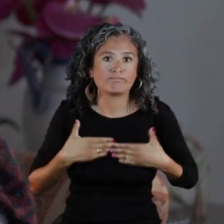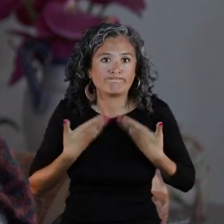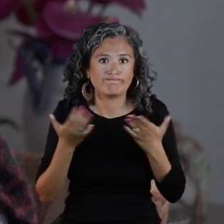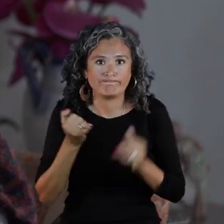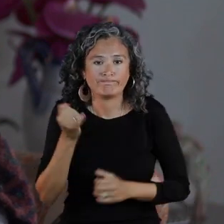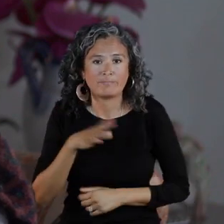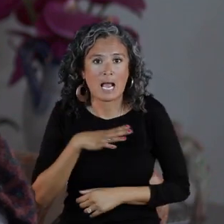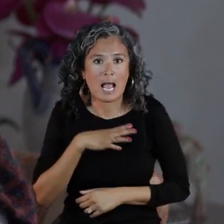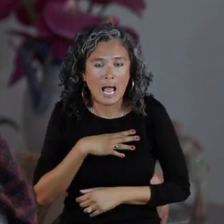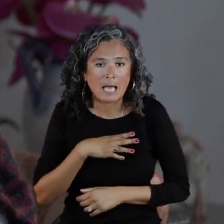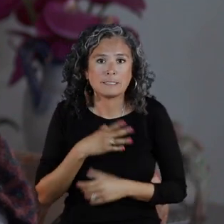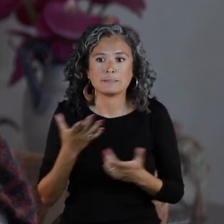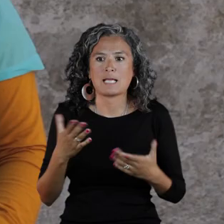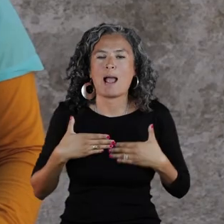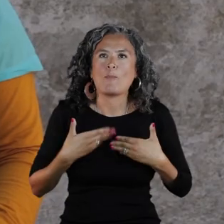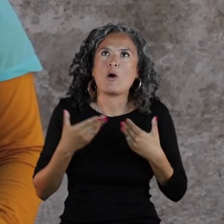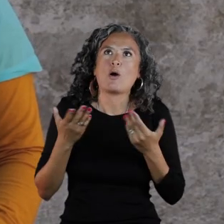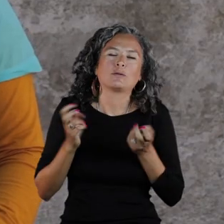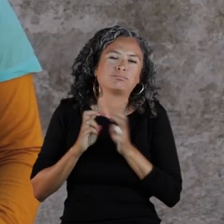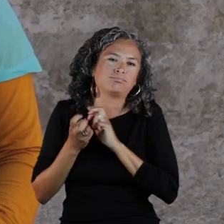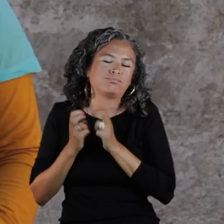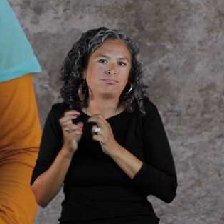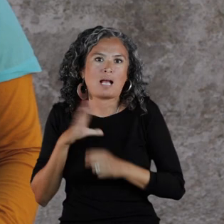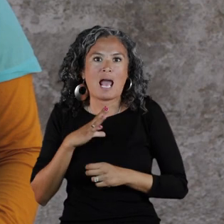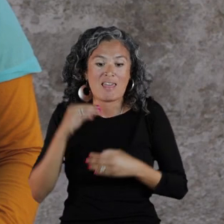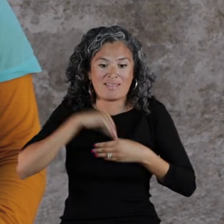romántico con nos gobierna.